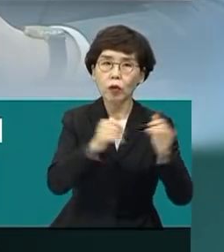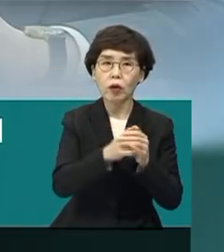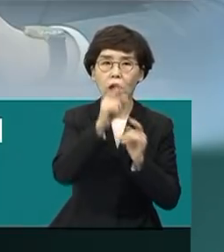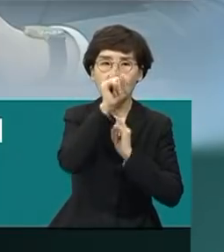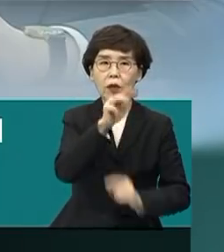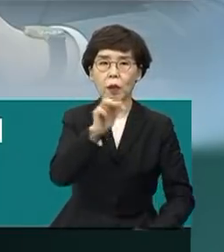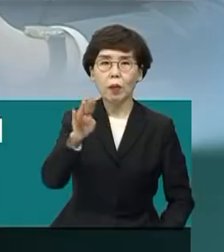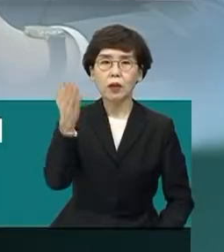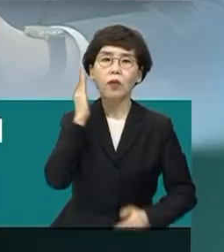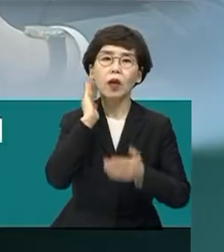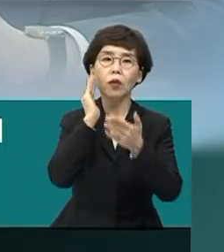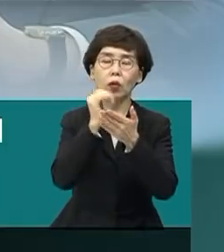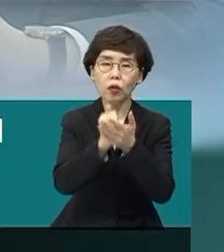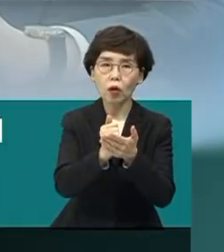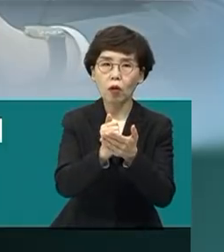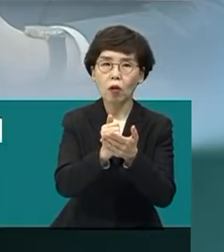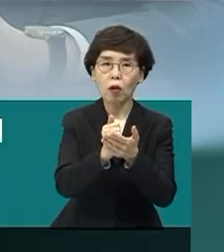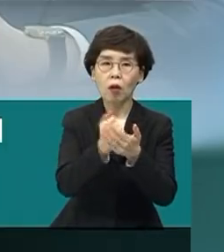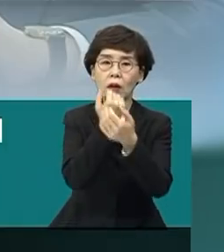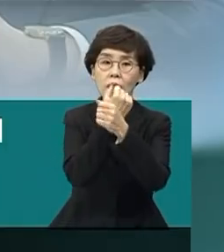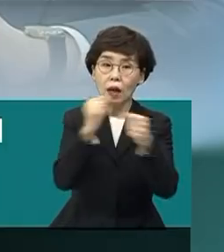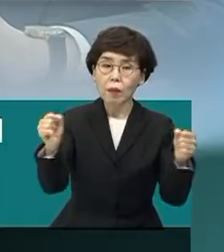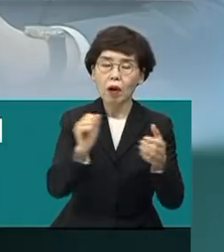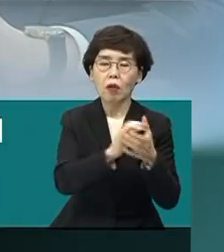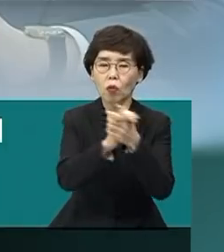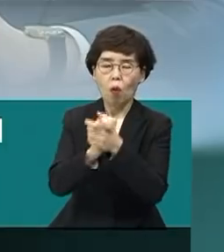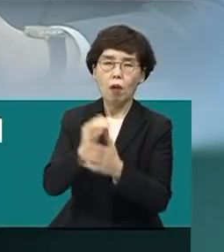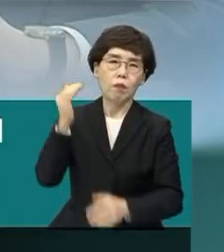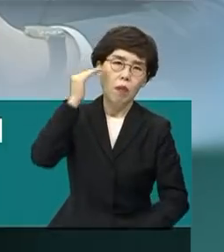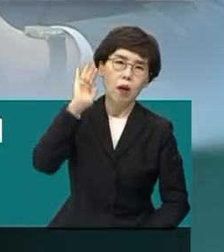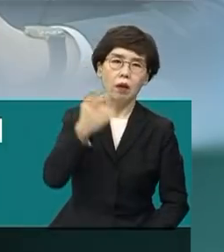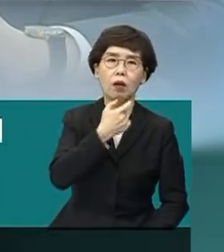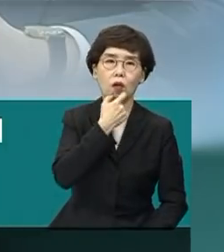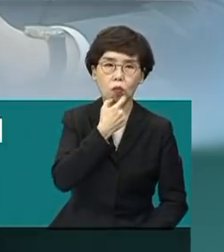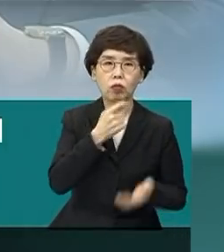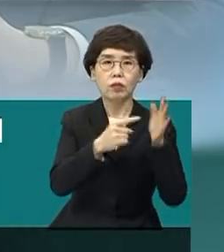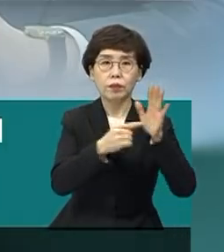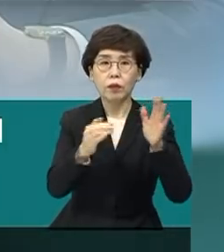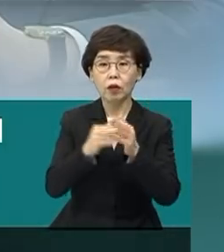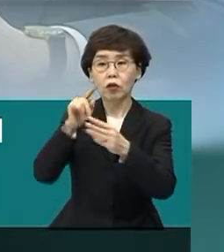사면에 통합을 저해한다며 거부 의사를 밝혔고 윤석열 국민의힘 후보는 이재명